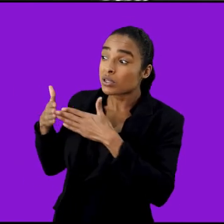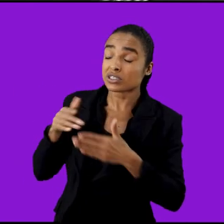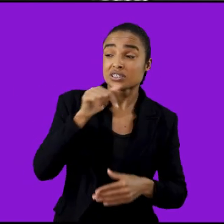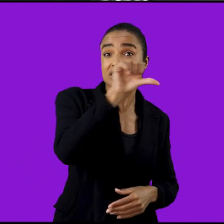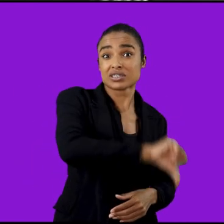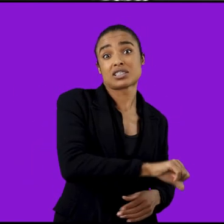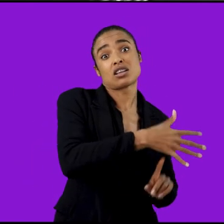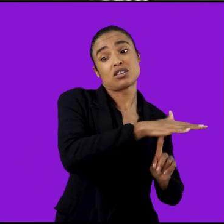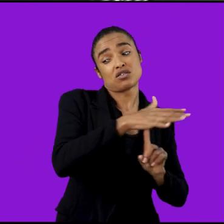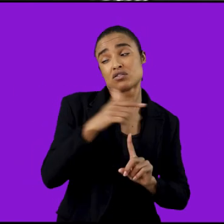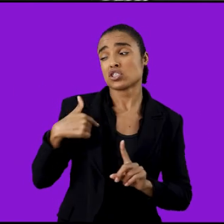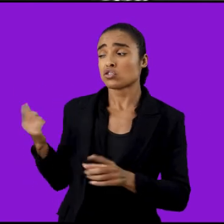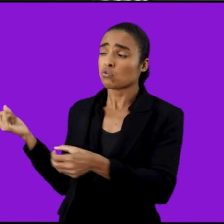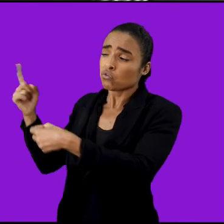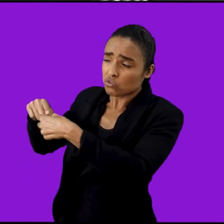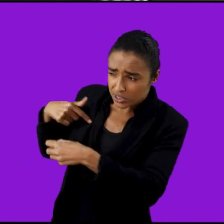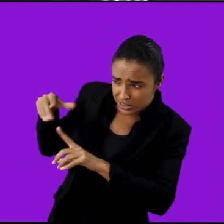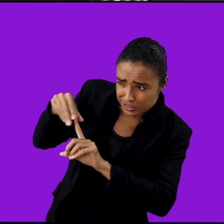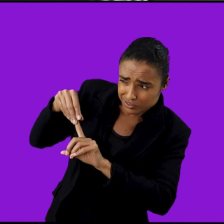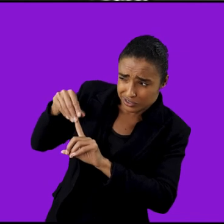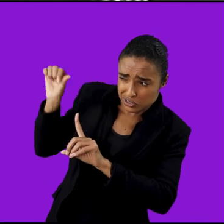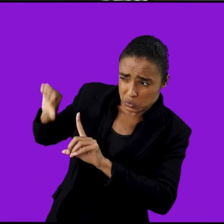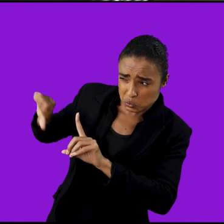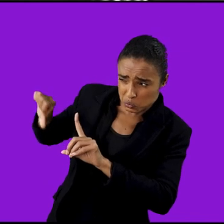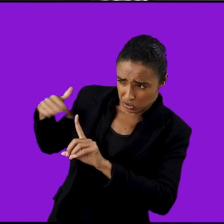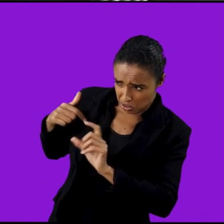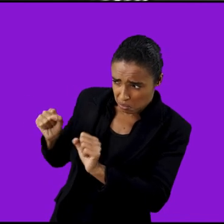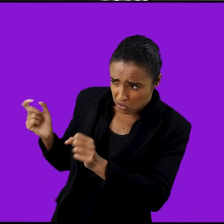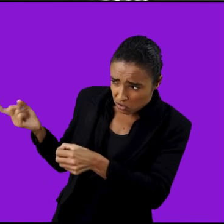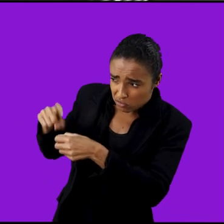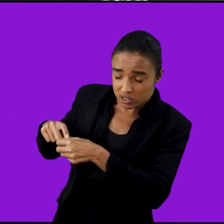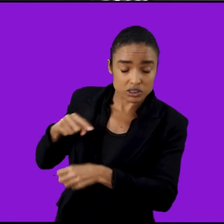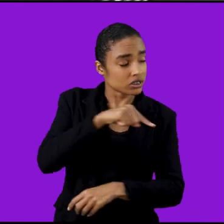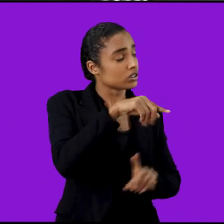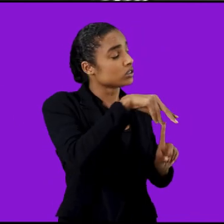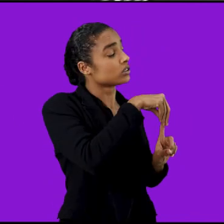eu voltei pra chefe e falei assim: “Olha, deu ruim. Posso voltar?” Ela tava pra me